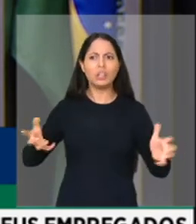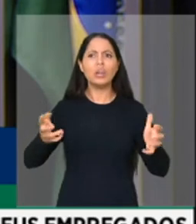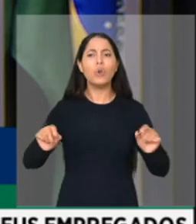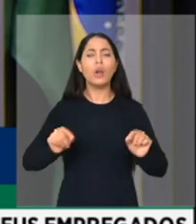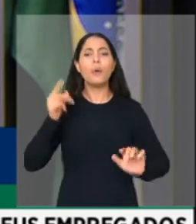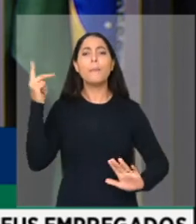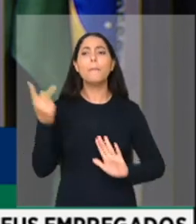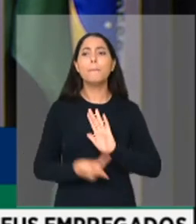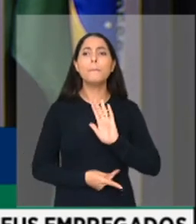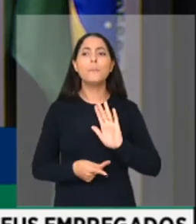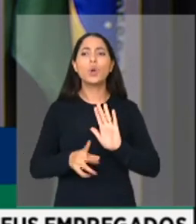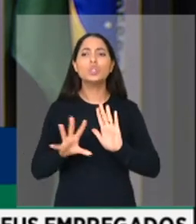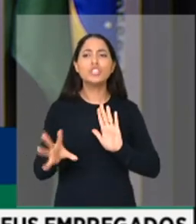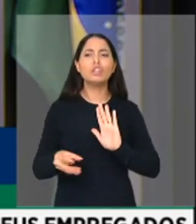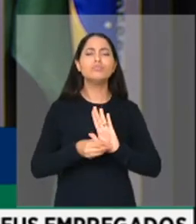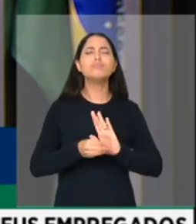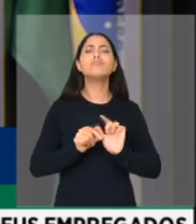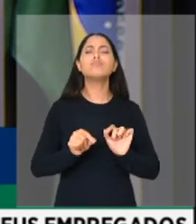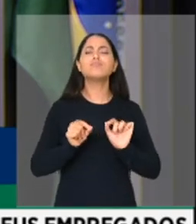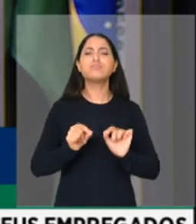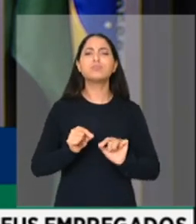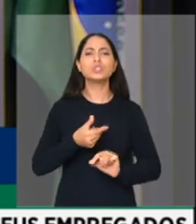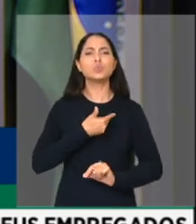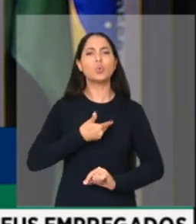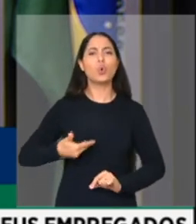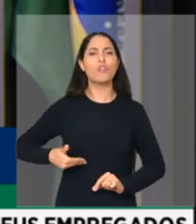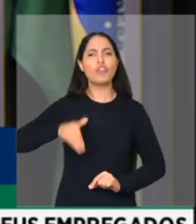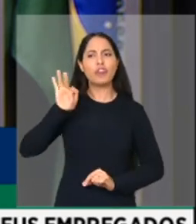PROJETO COMUM, PROJETO DE CHEFE DE ESTADO PROJETO DE QUEM TEM RESPONSABILIDADE COM